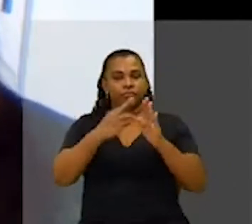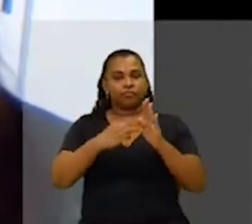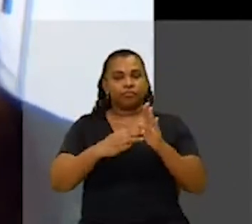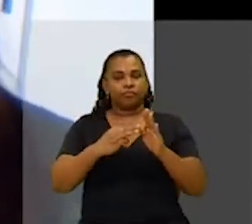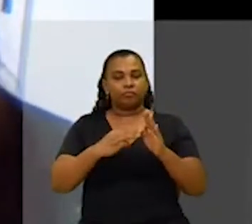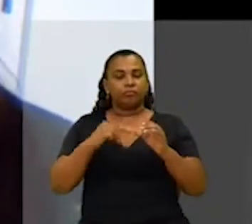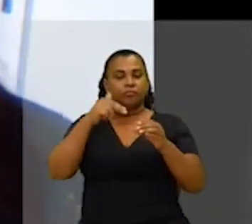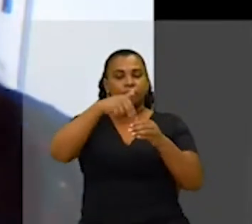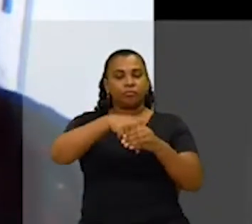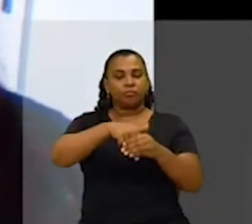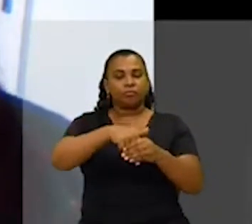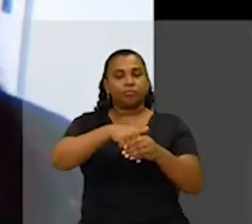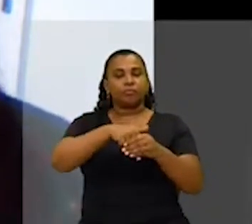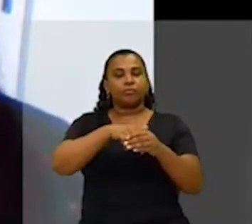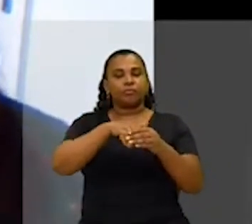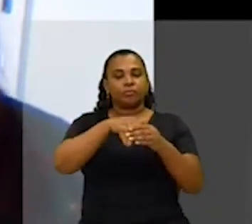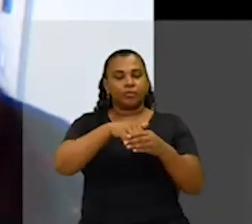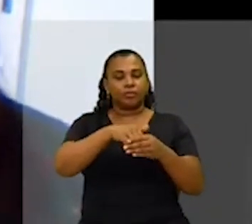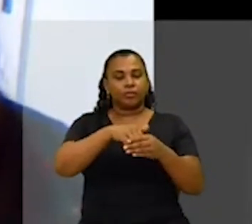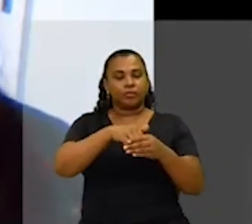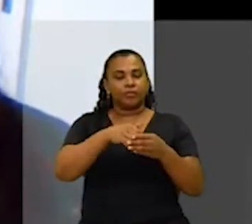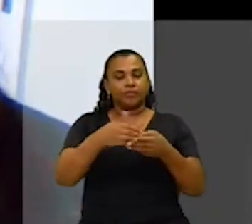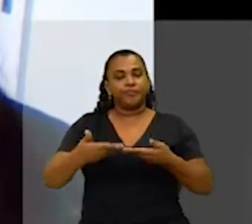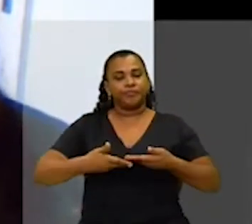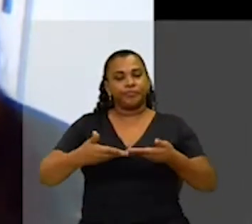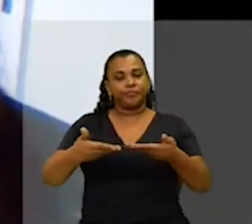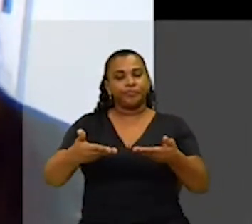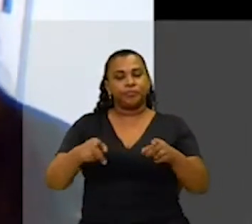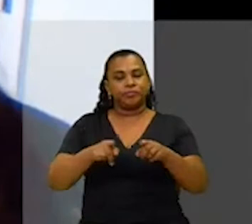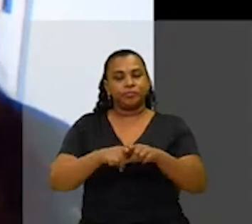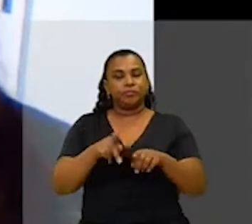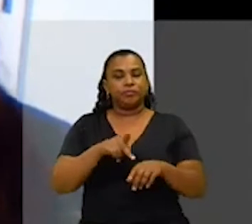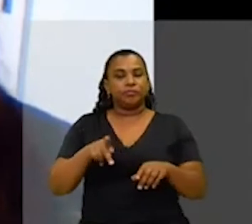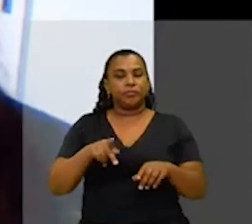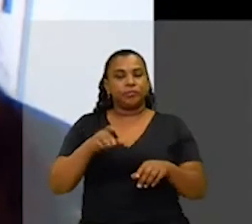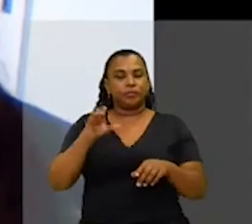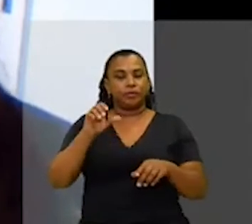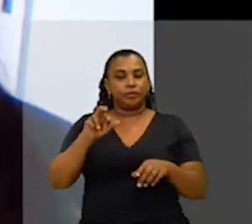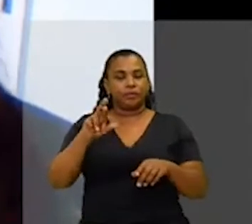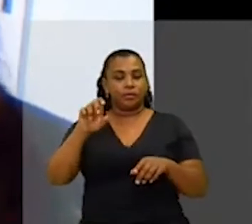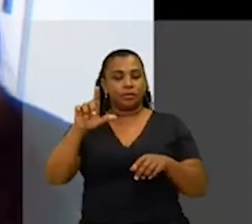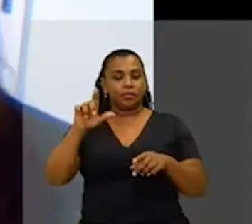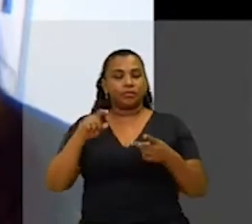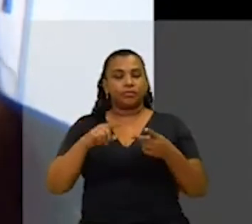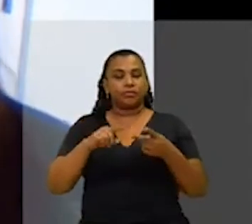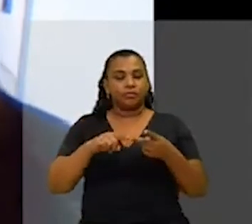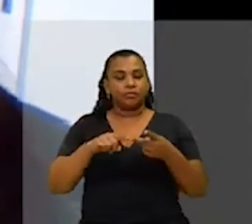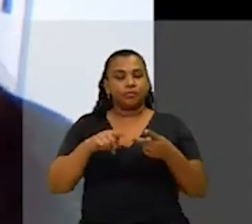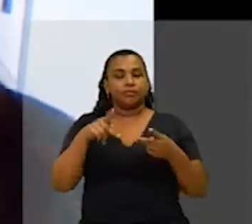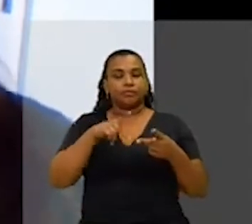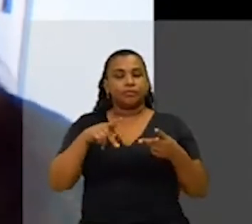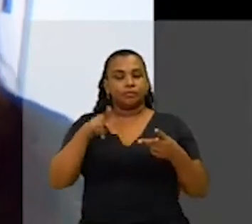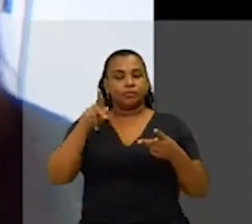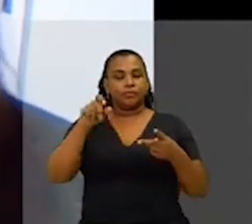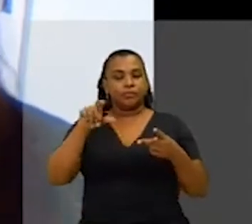o convite assim como Professor Carlos Machado e a professora Poliana pelo contato aproveito